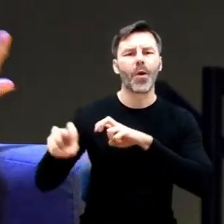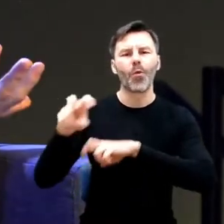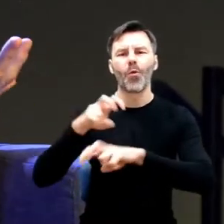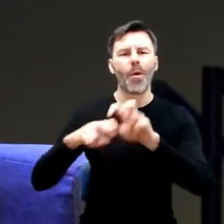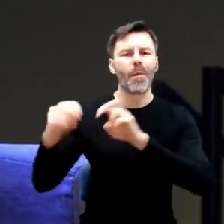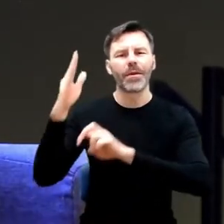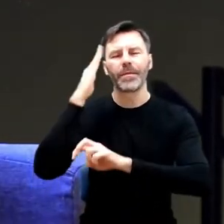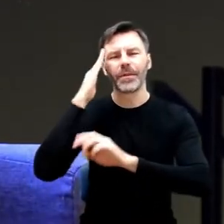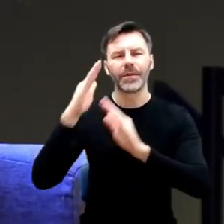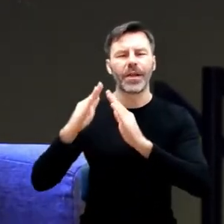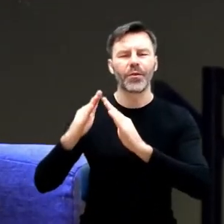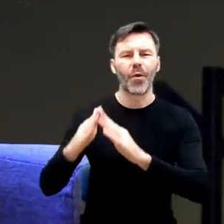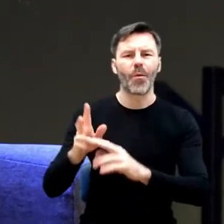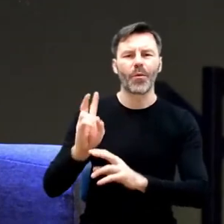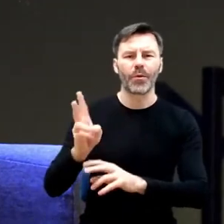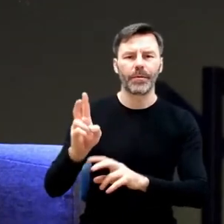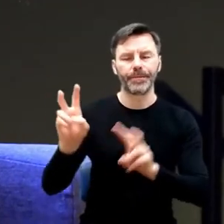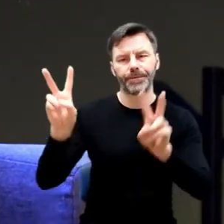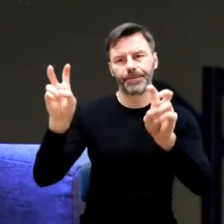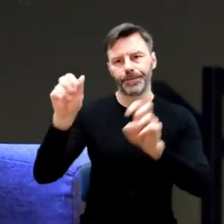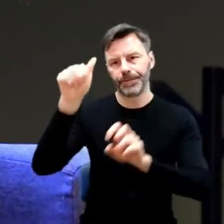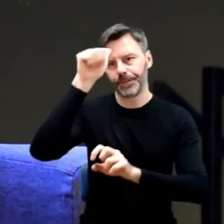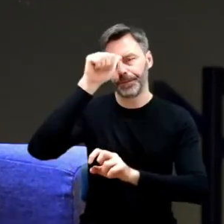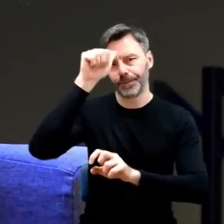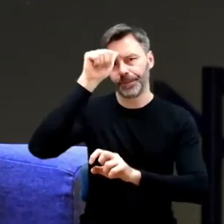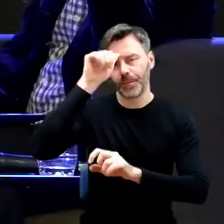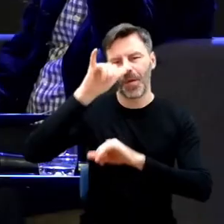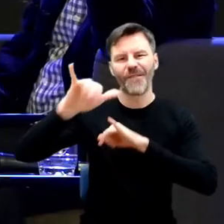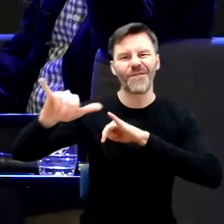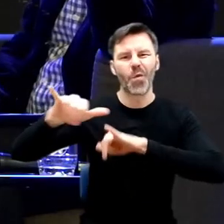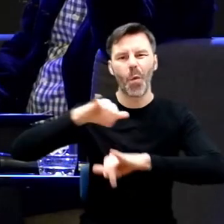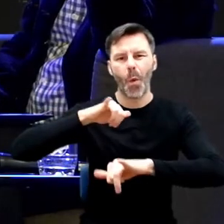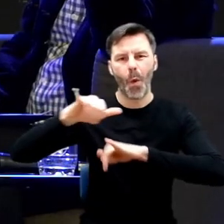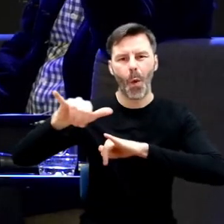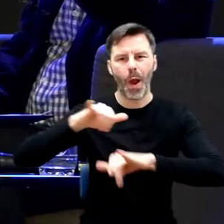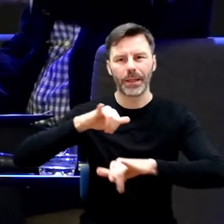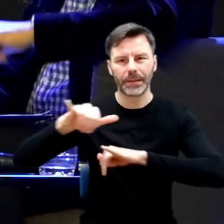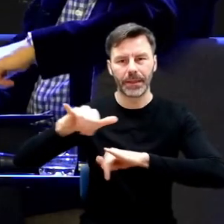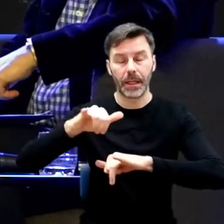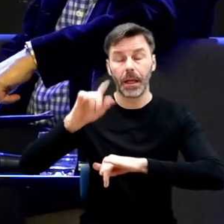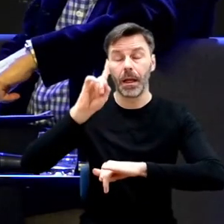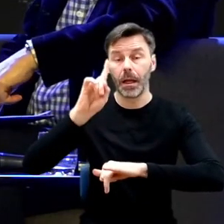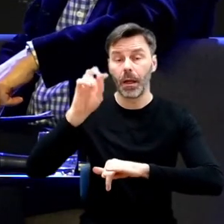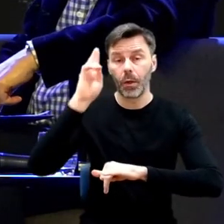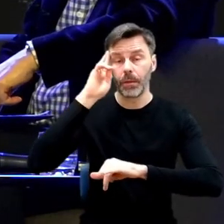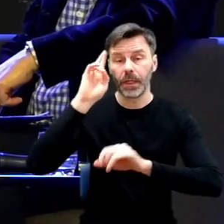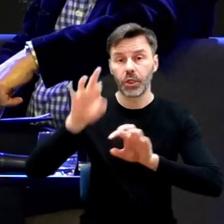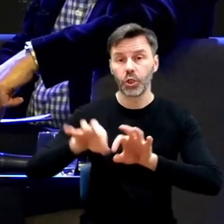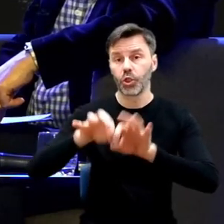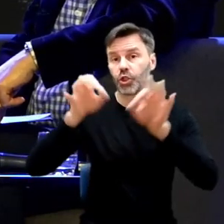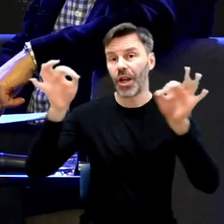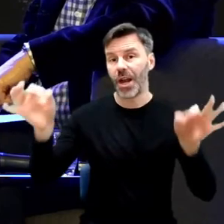w tak zwanych strukturach władzy, ale rozumianych szeroko, nie tylko formalnie,